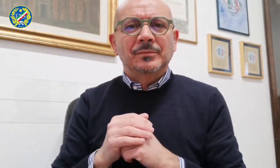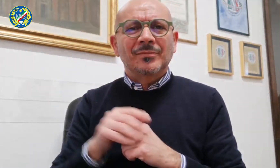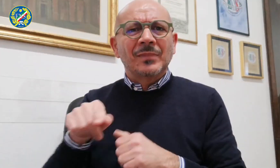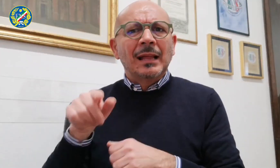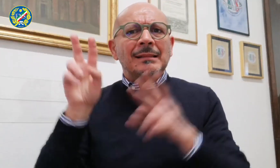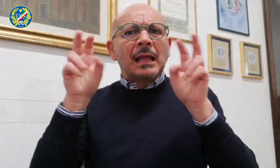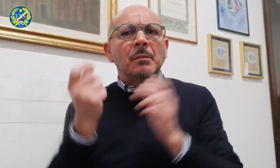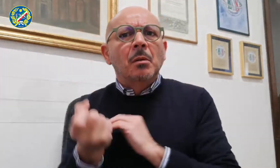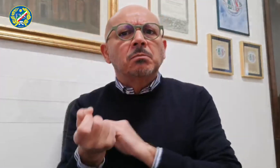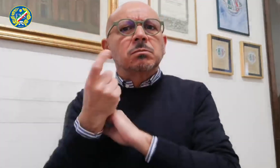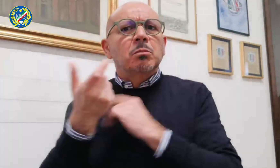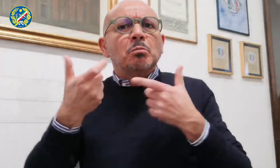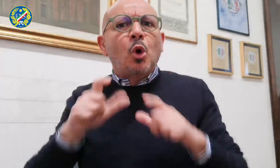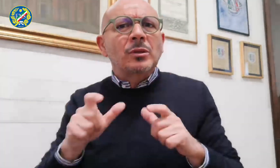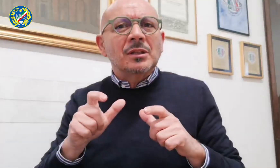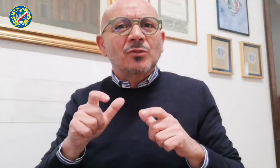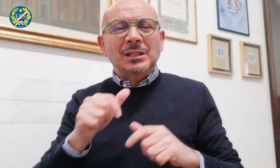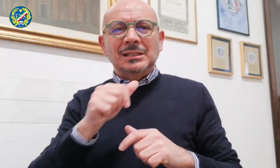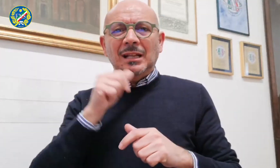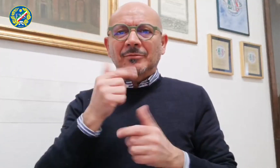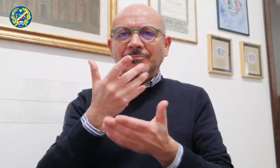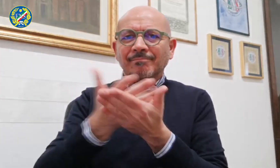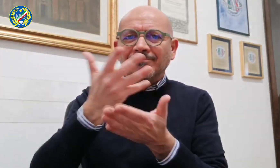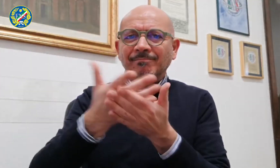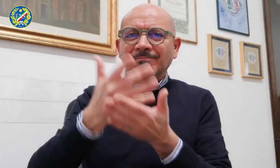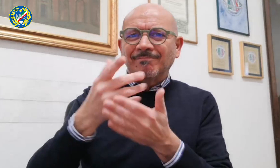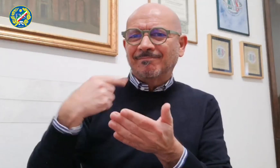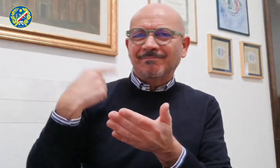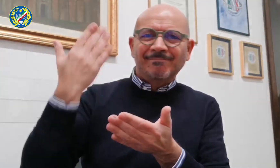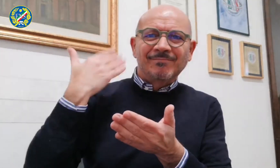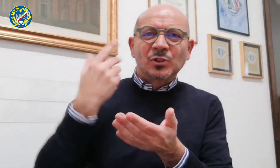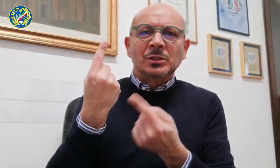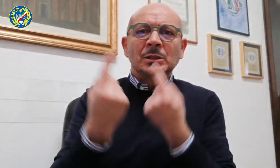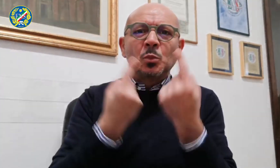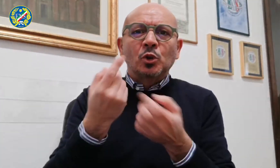Il tema sorge perché è importante raccontare la situazione